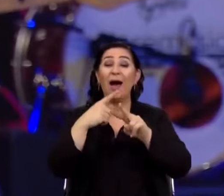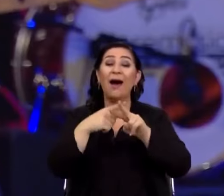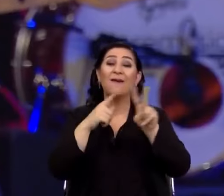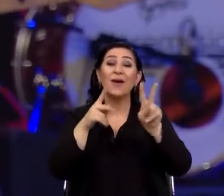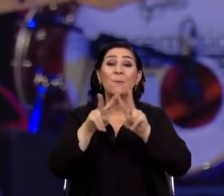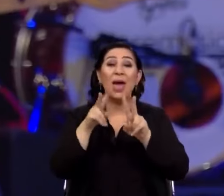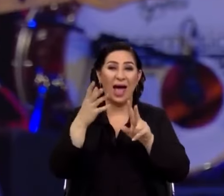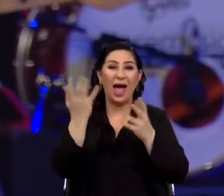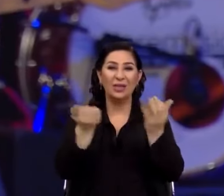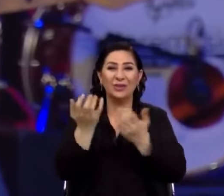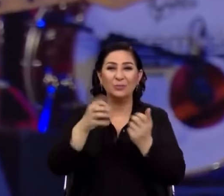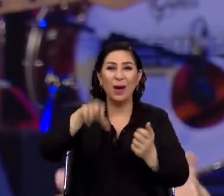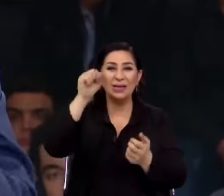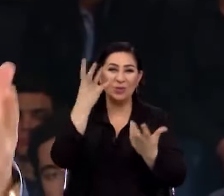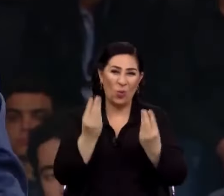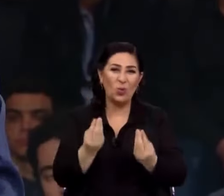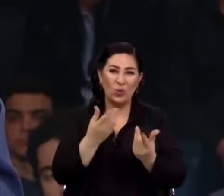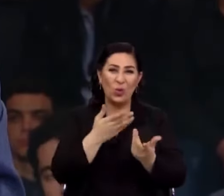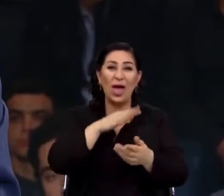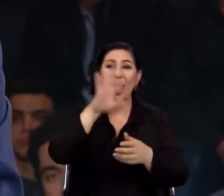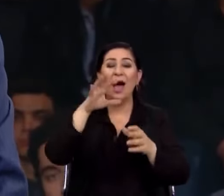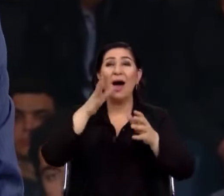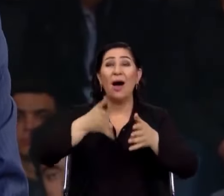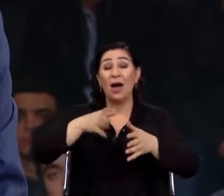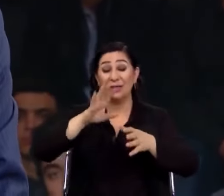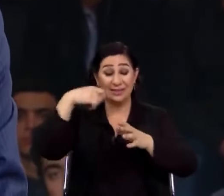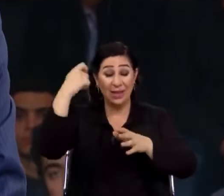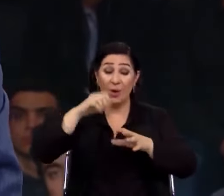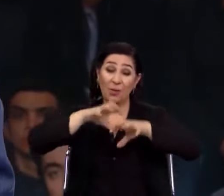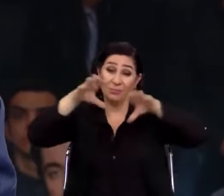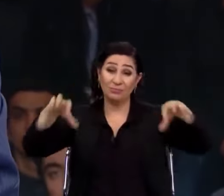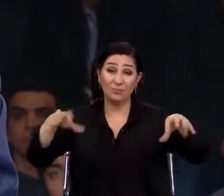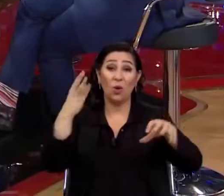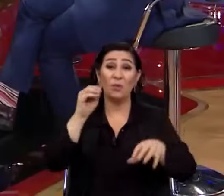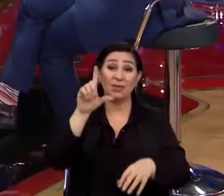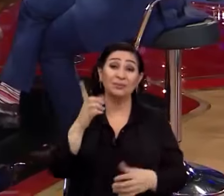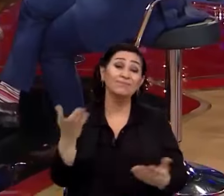gtü çok normal sinemalar ayrı binalarda olmalı aslında ama böyle oldu hatta sırf